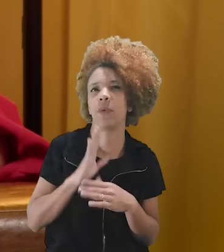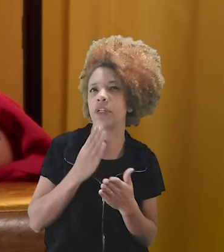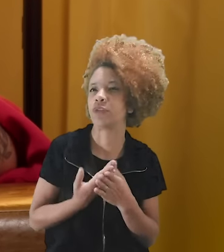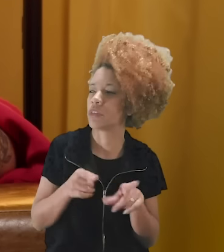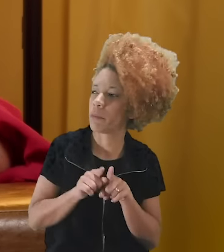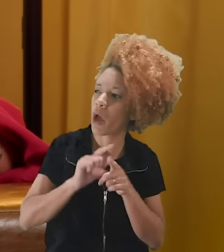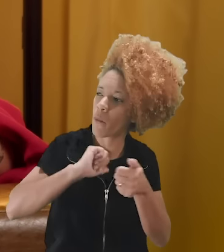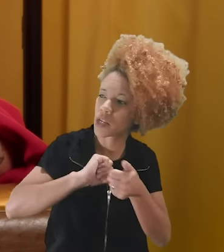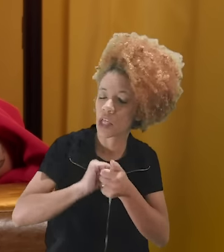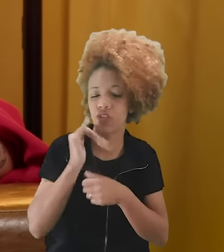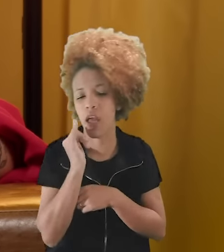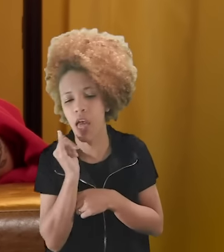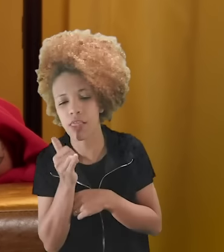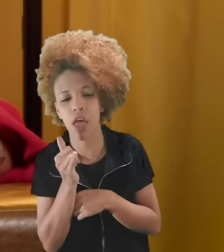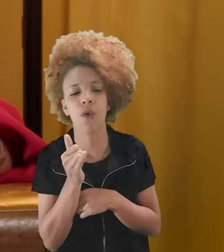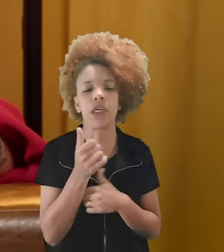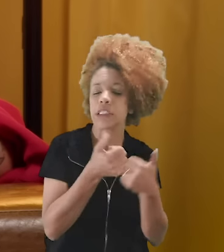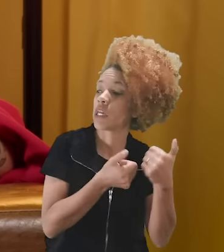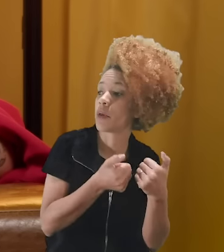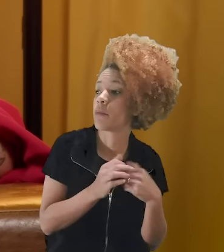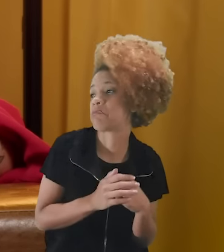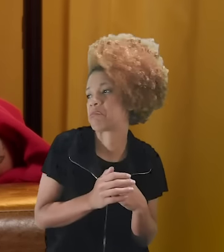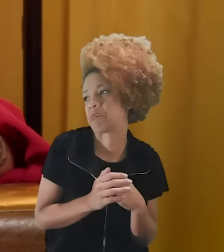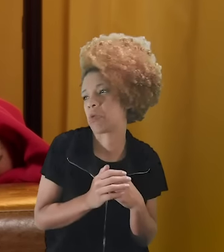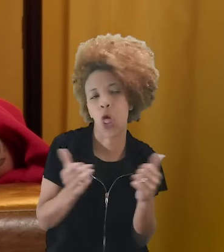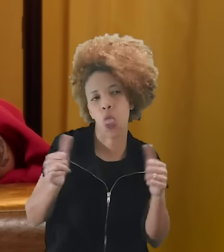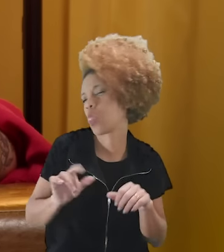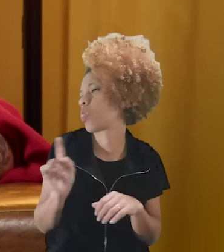que minha qualidade técnica de narração tanto no futebol quanto em games não é inferior do que é de